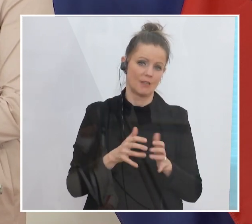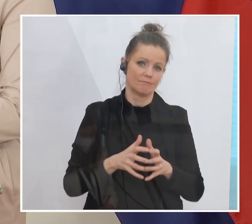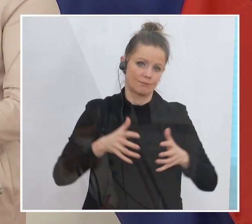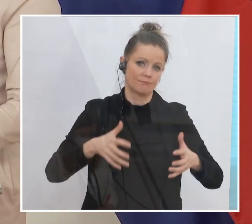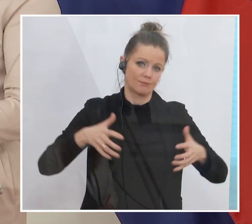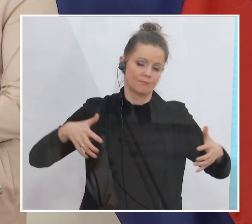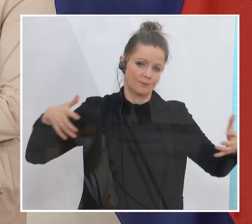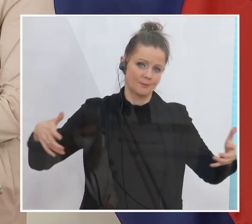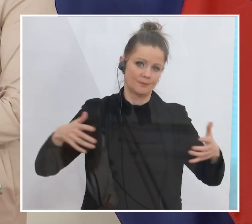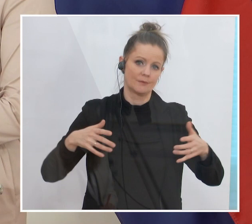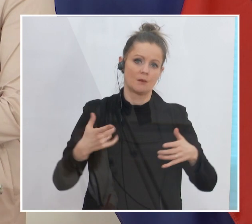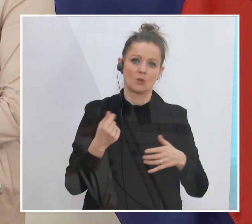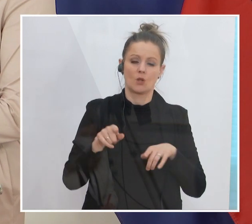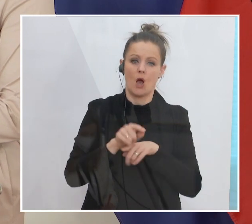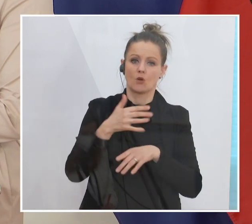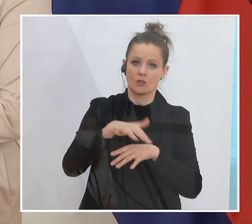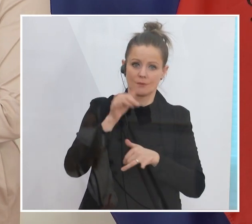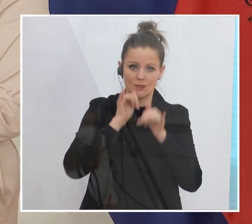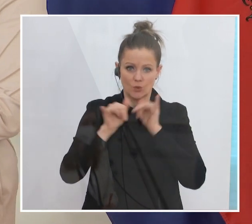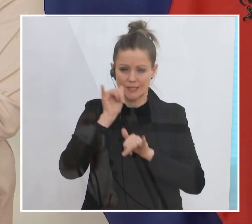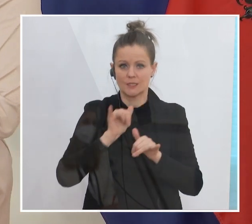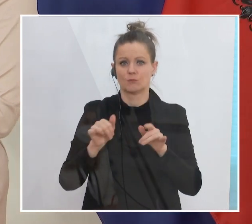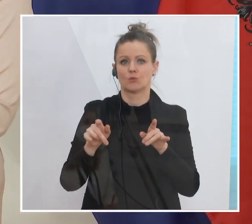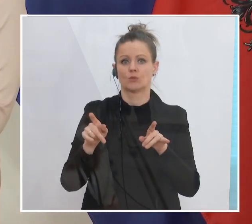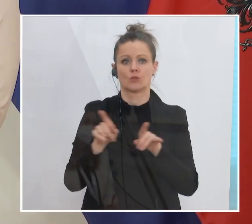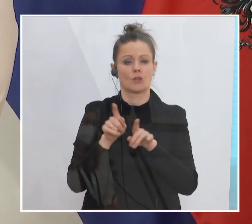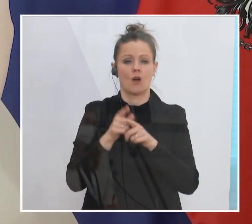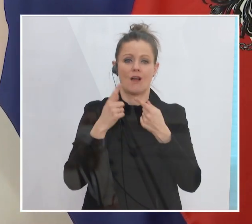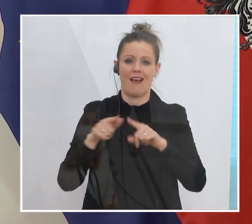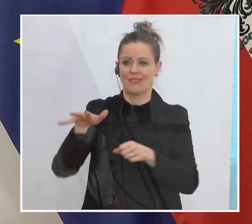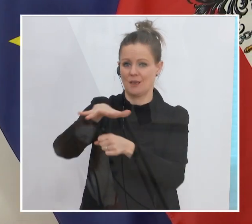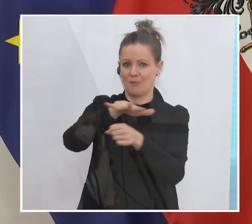dass eben auch Gastronomie, Tourismus und alle anderen Bereiche und Branchen davon